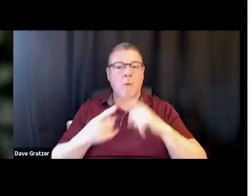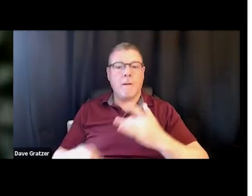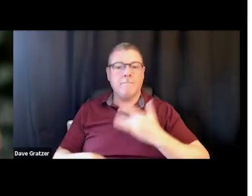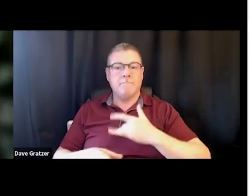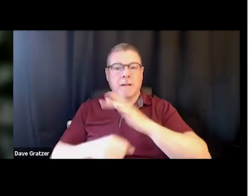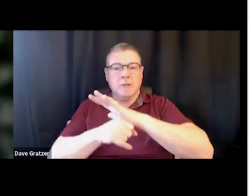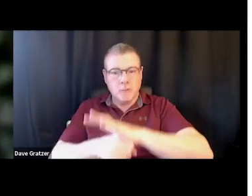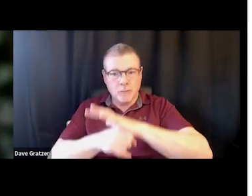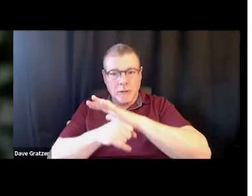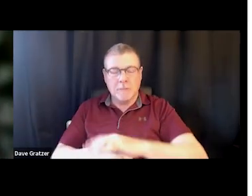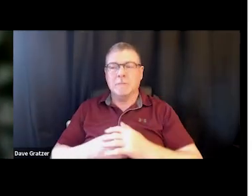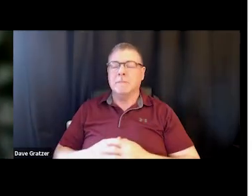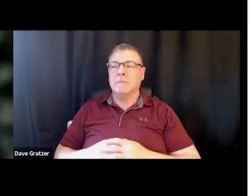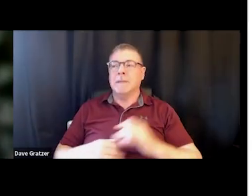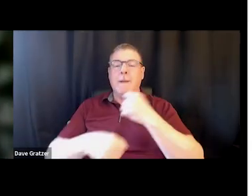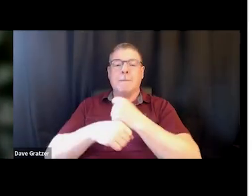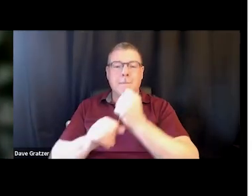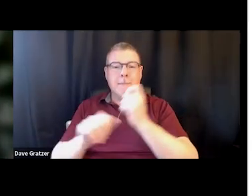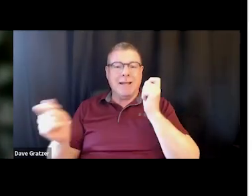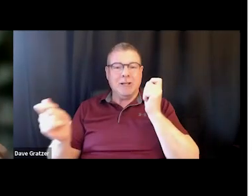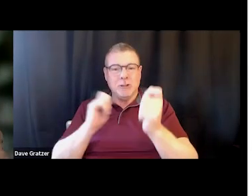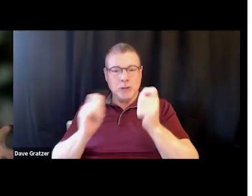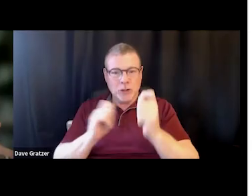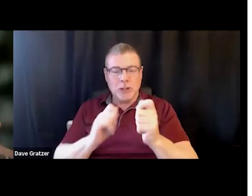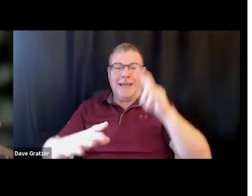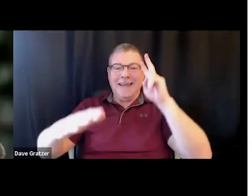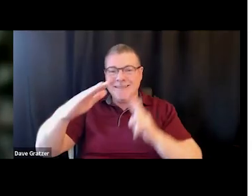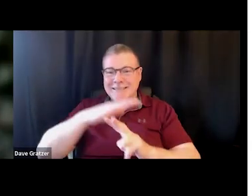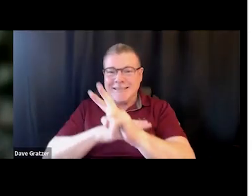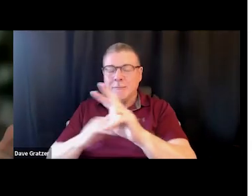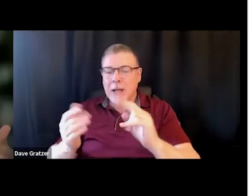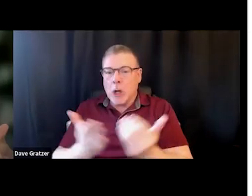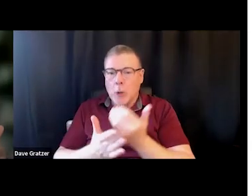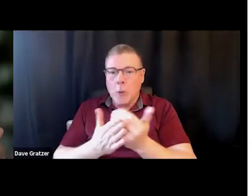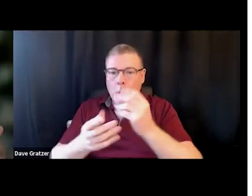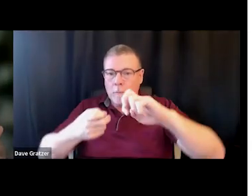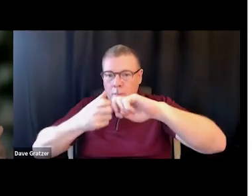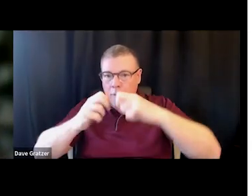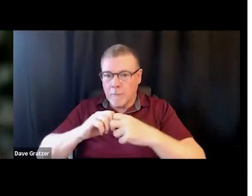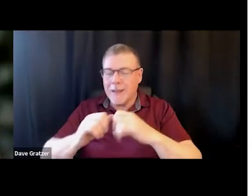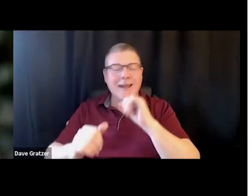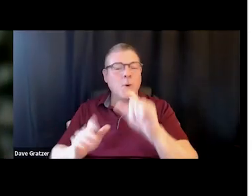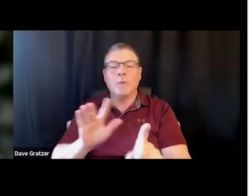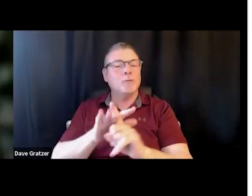hacer cambios, anticipar problemas futuros, cosas que no necesariamente se muestran de inmediato